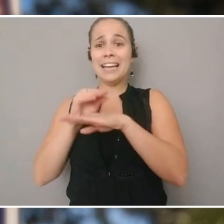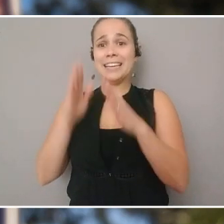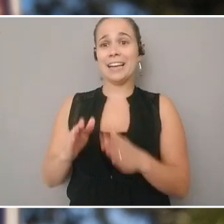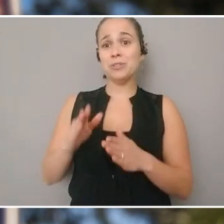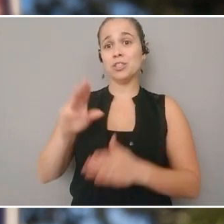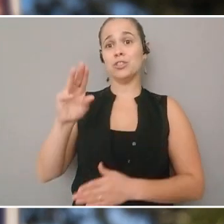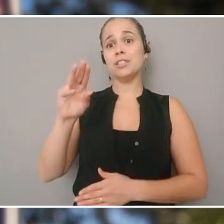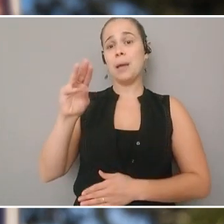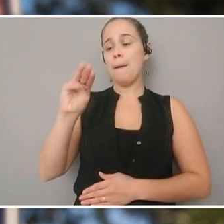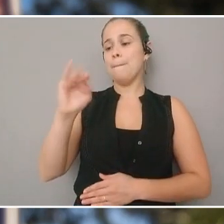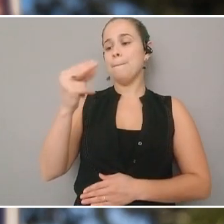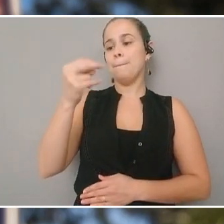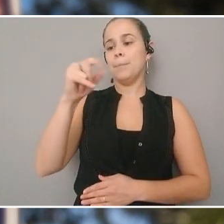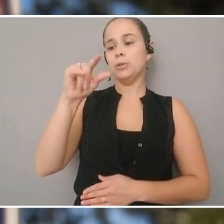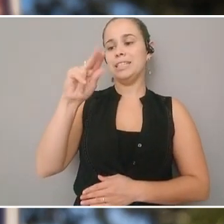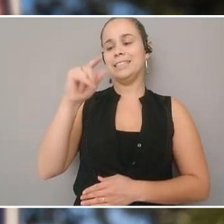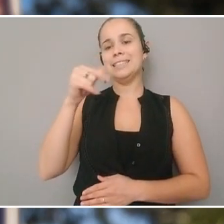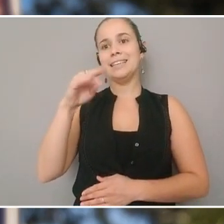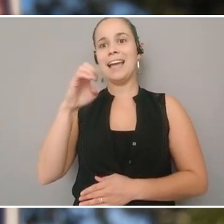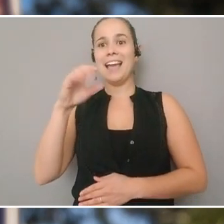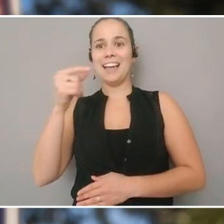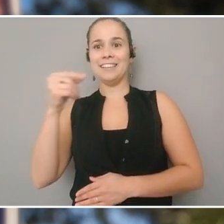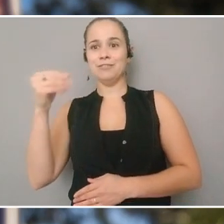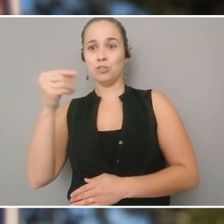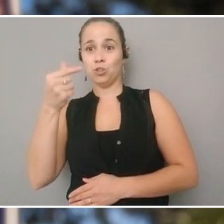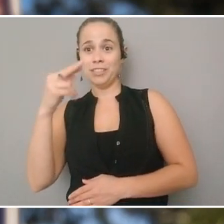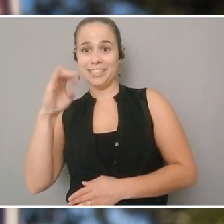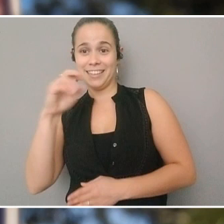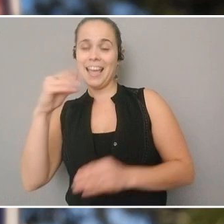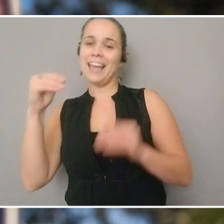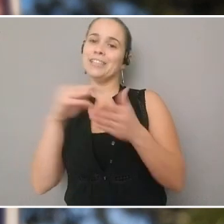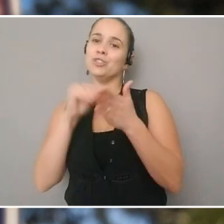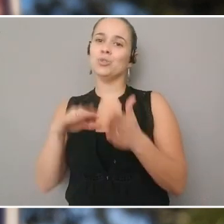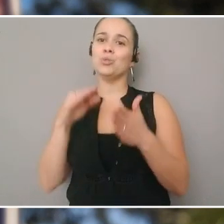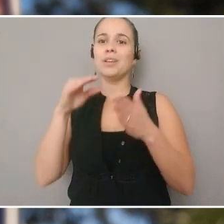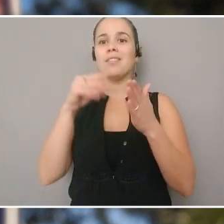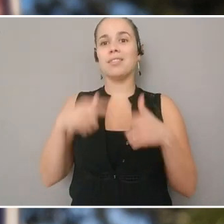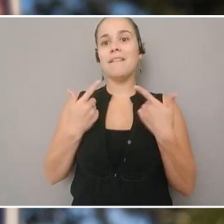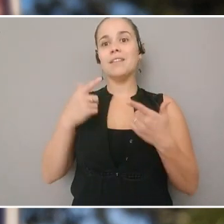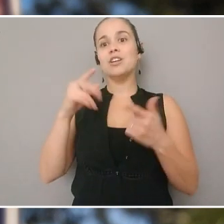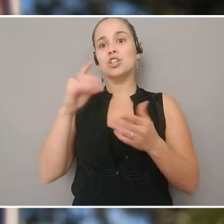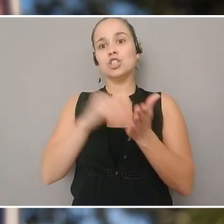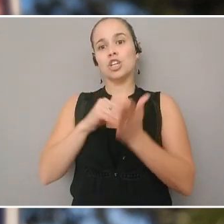Greene y al decano de la vida estudiantil